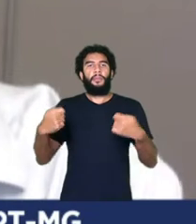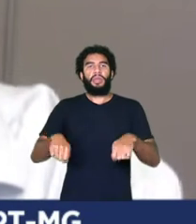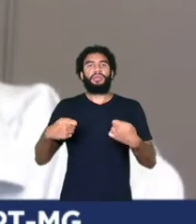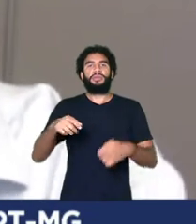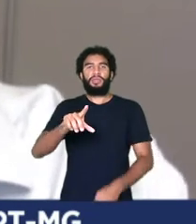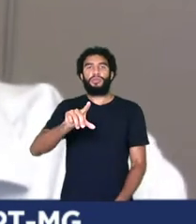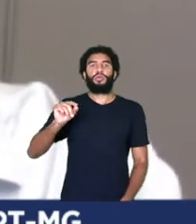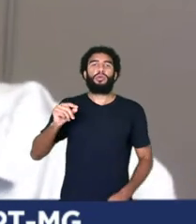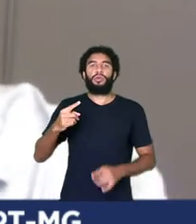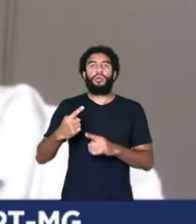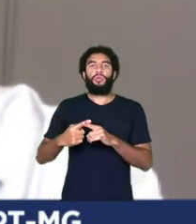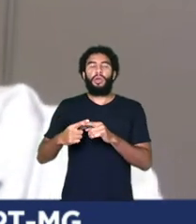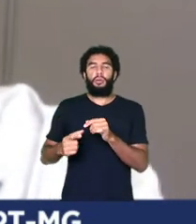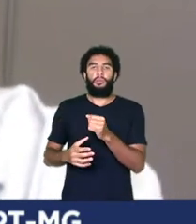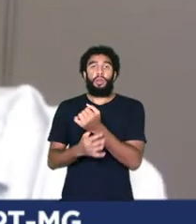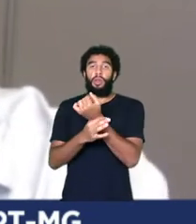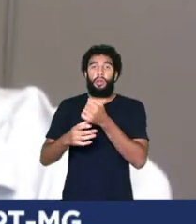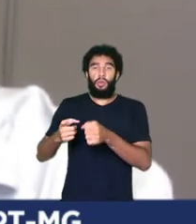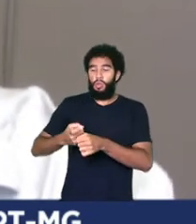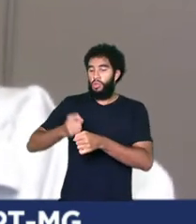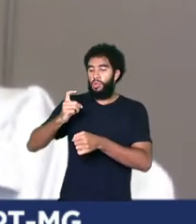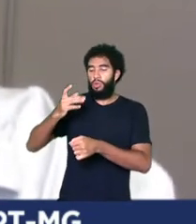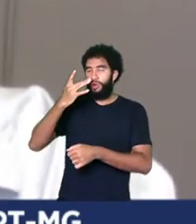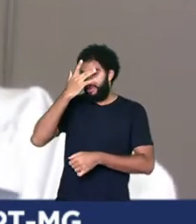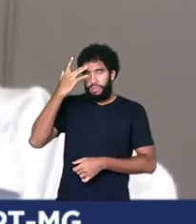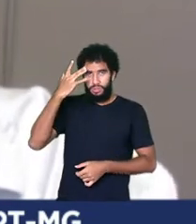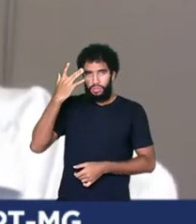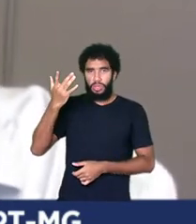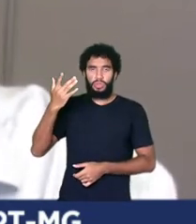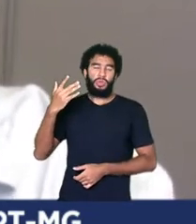TEM QUE SER ELEITO DE TODO JEITO PARA GARANTIR O LUCRO DESSES BANQUEIROS, FOI O DISCURSO QUE ELE FEZ ONTEM. UM